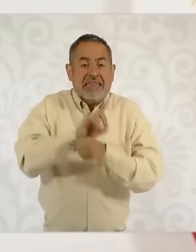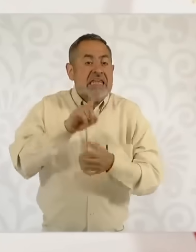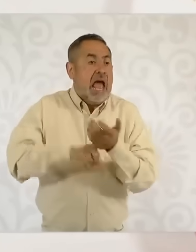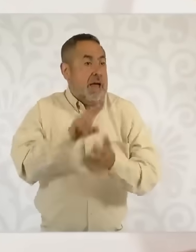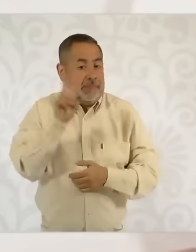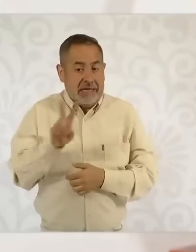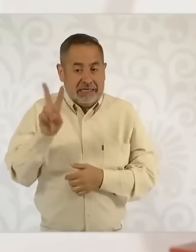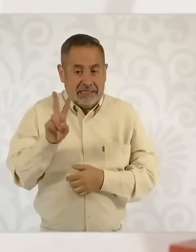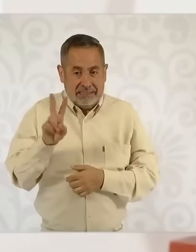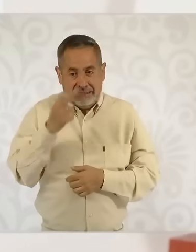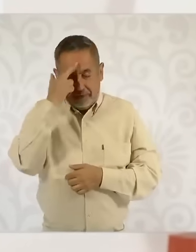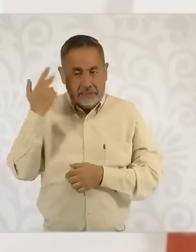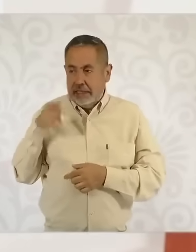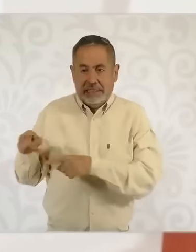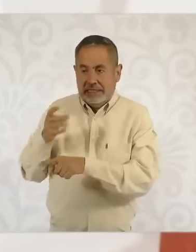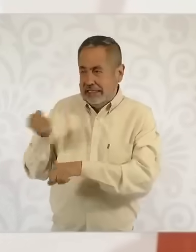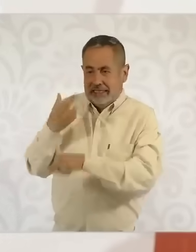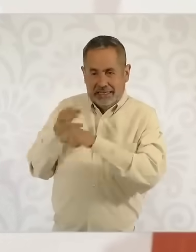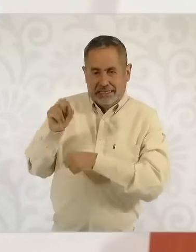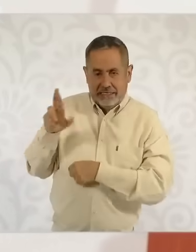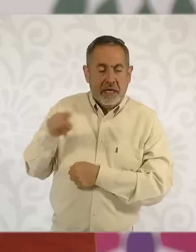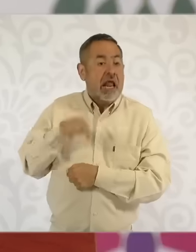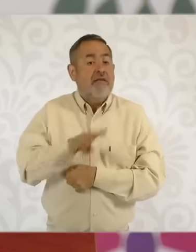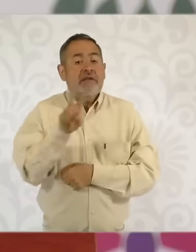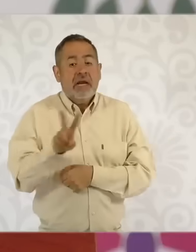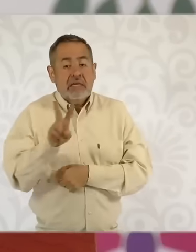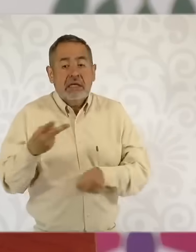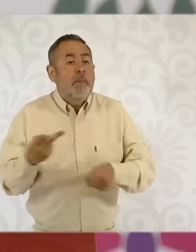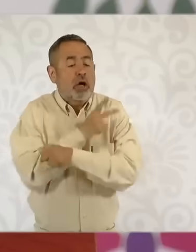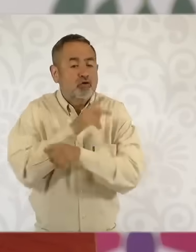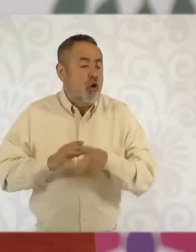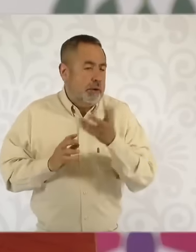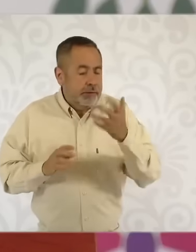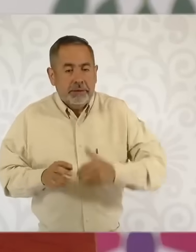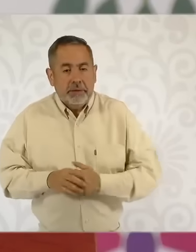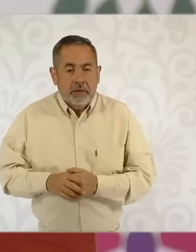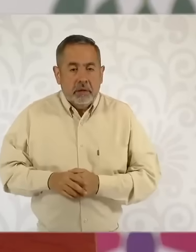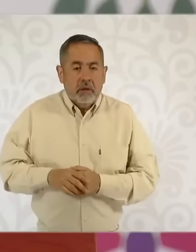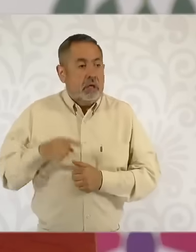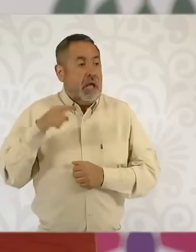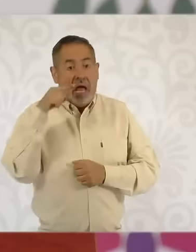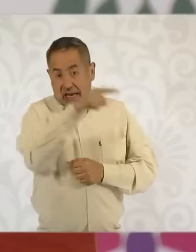lo relató aquí el secretario de Relaciones Exteriores una dos redadas principalmente